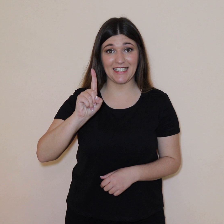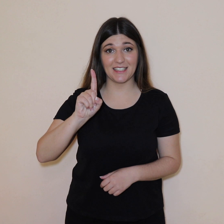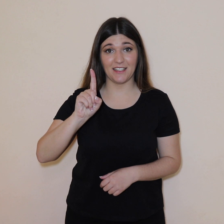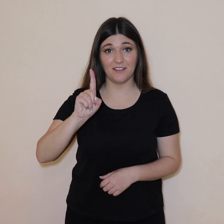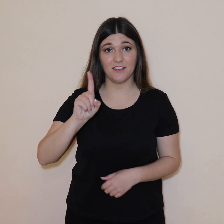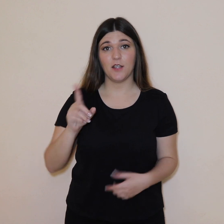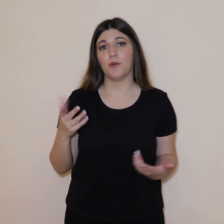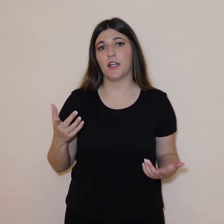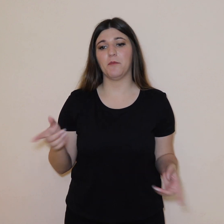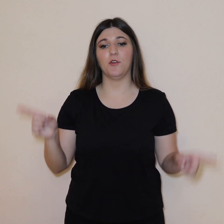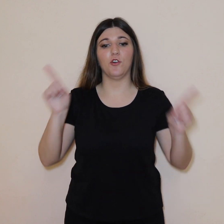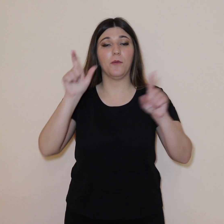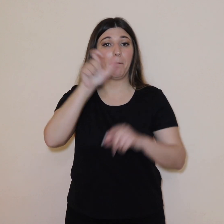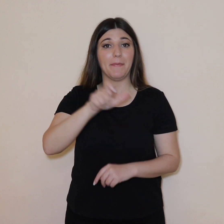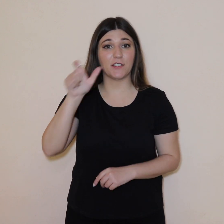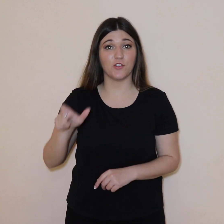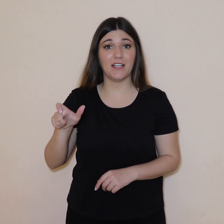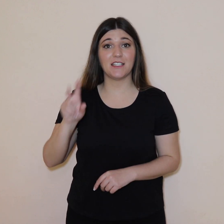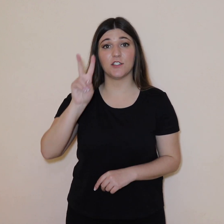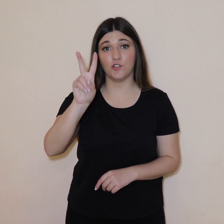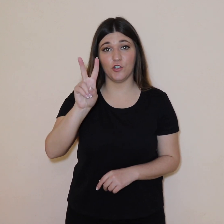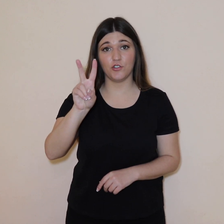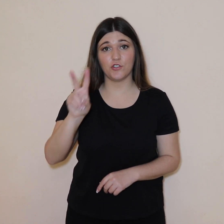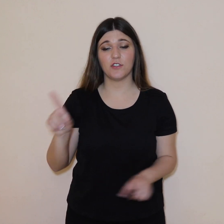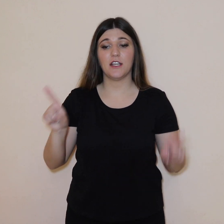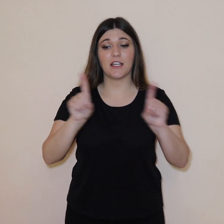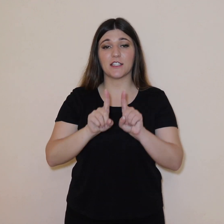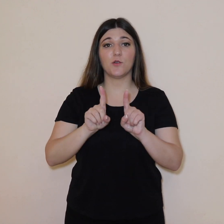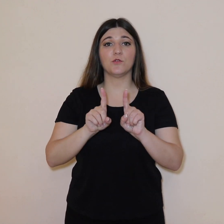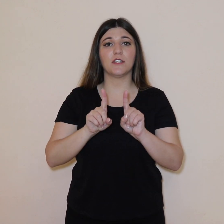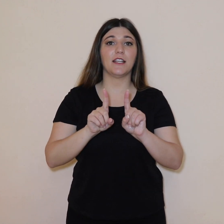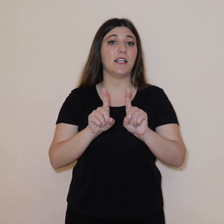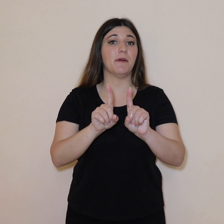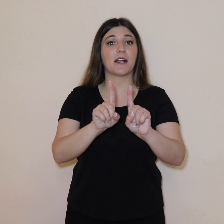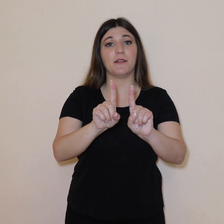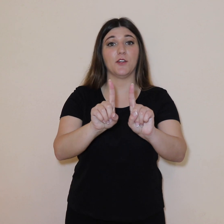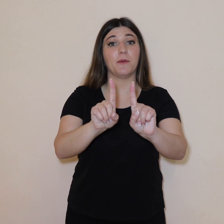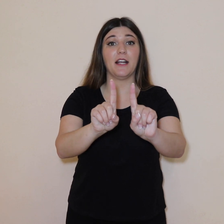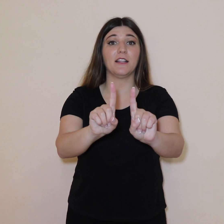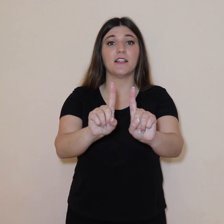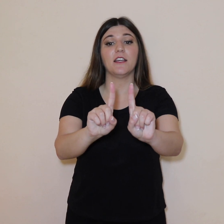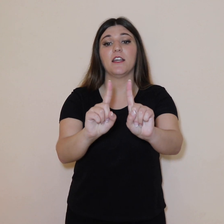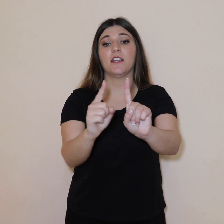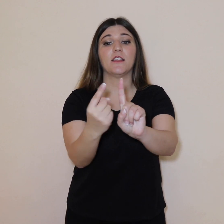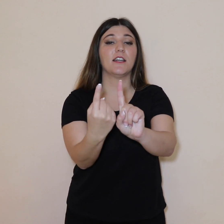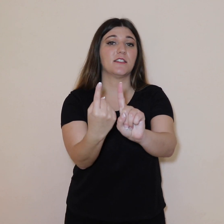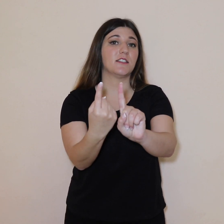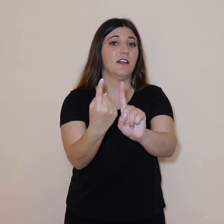este por ejemplo: "personas dos" que se juntan y van caminando para delante y quizá este se da